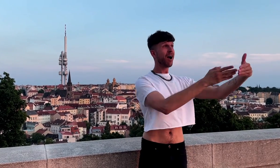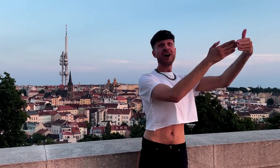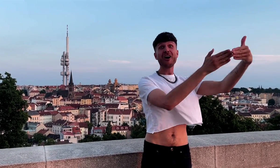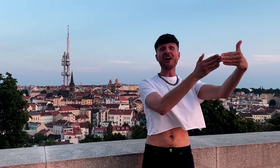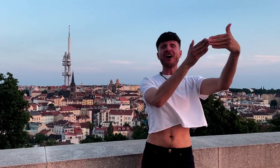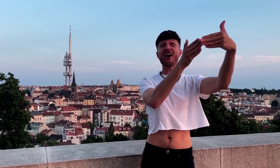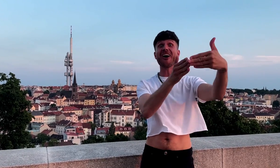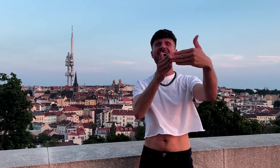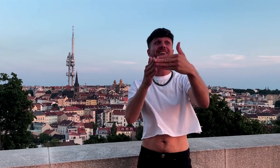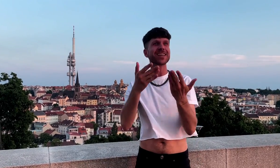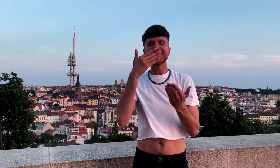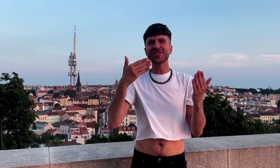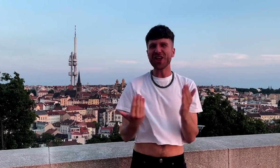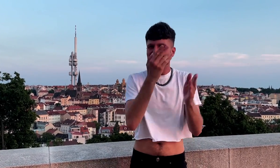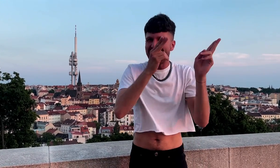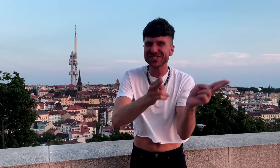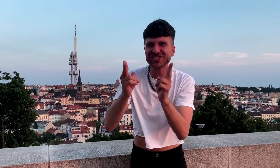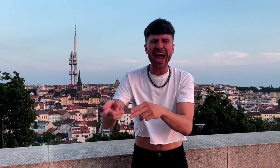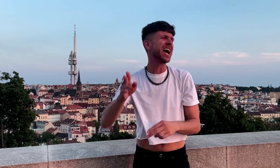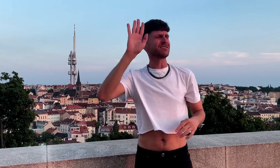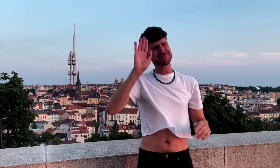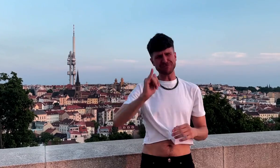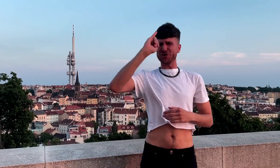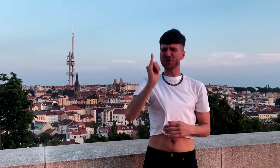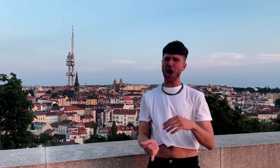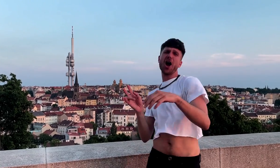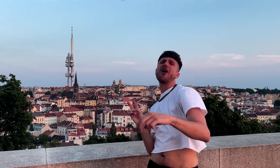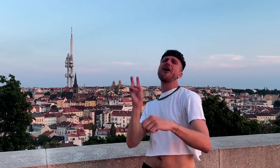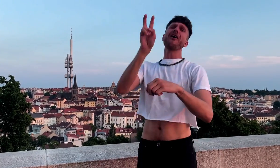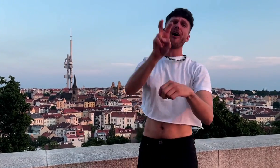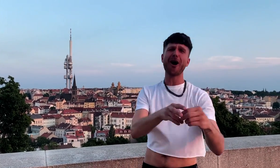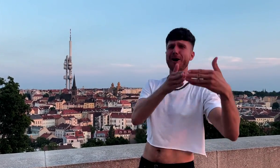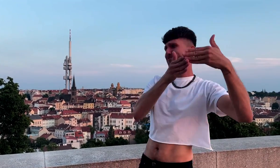Vždy připluje nová loď, nová šance. Život vždycky půjde dál.